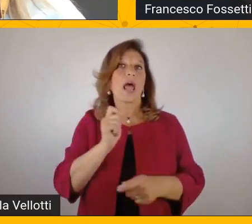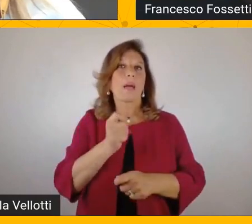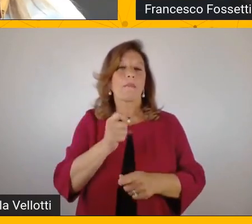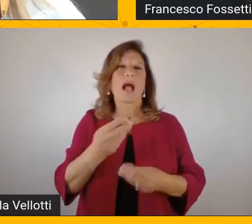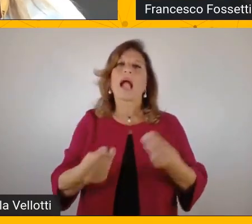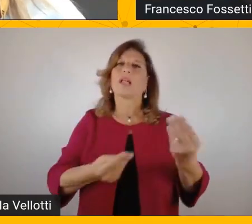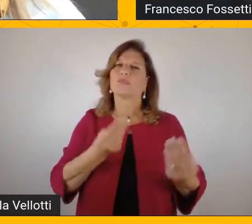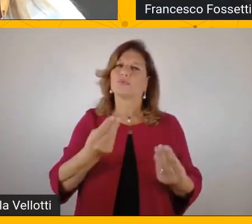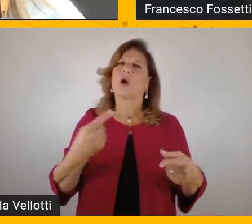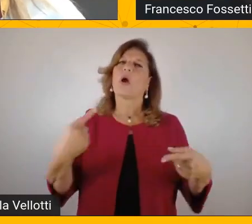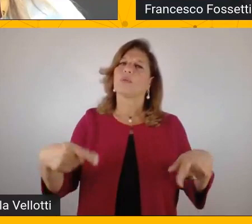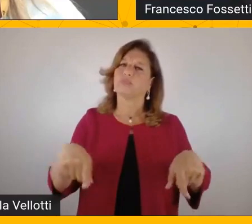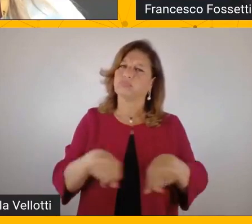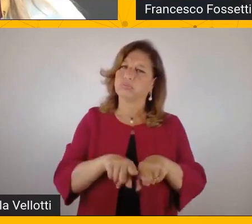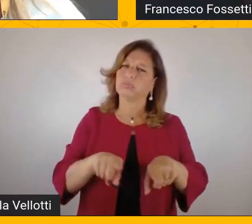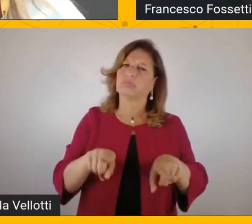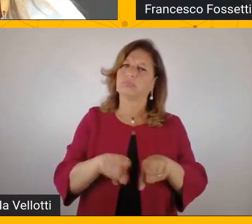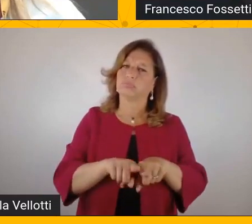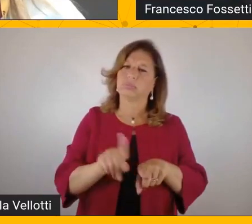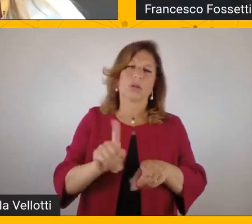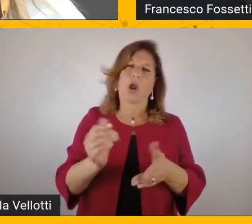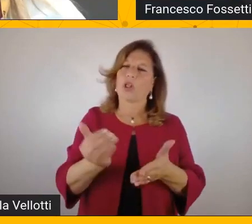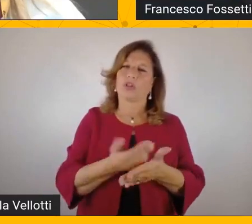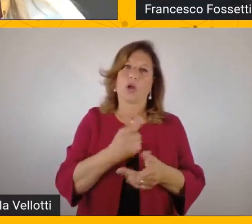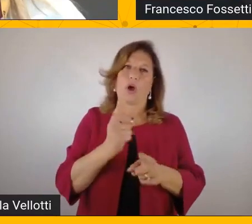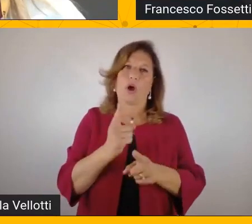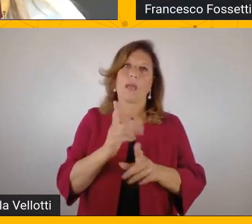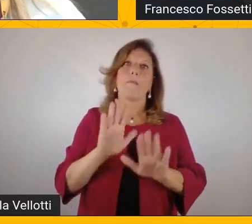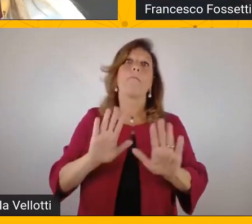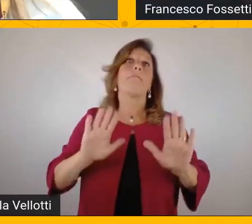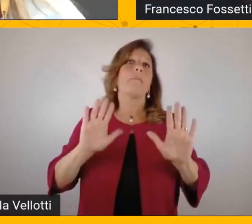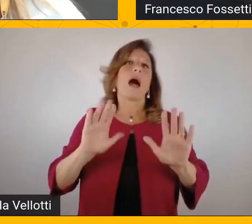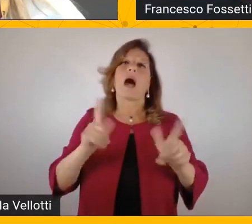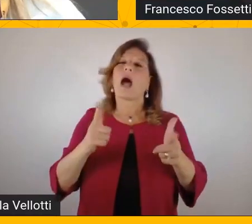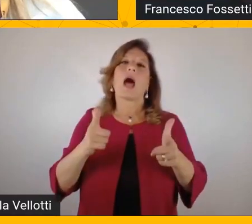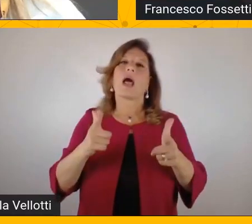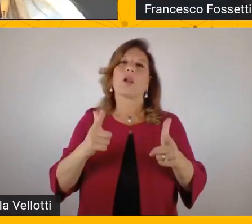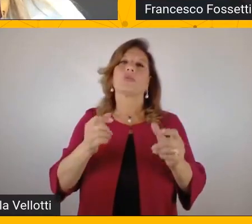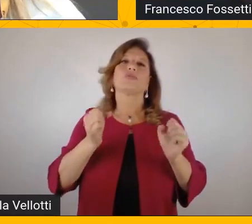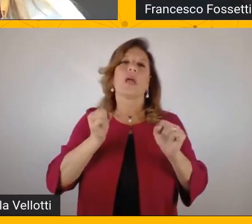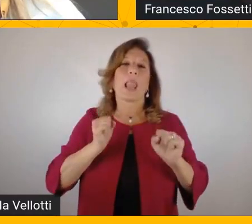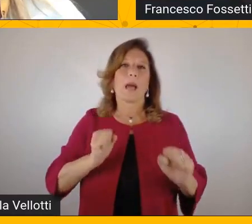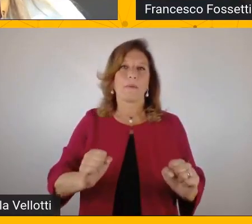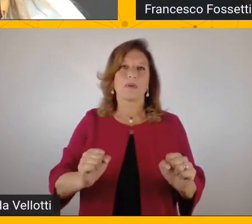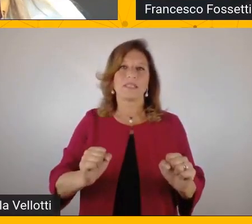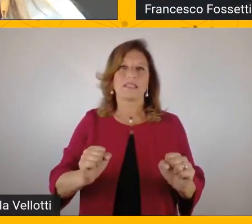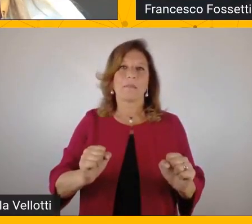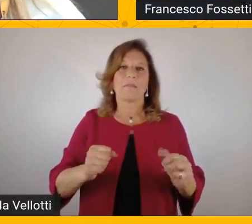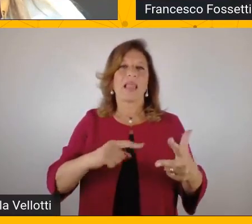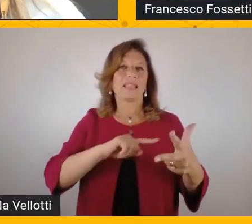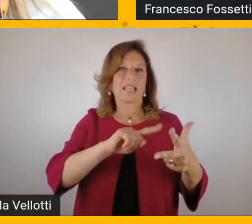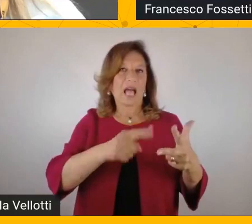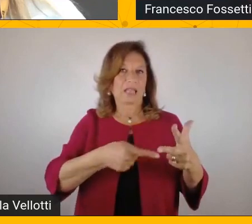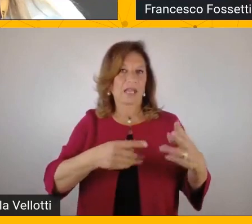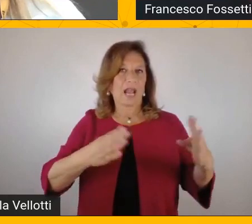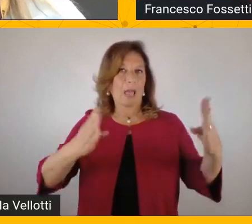questo abbonamento si gioca ugualmente non ti toglie nulla il videogioco però non hai la